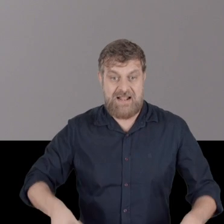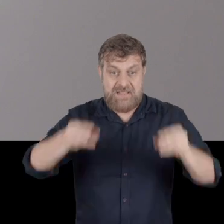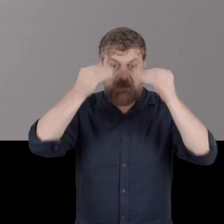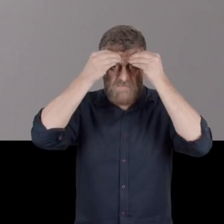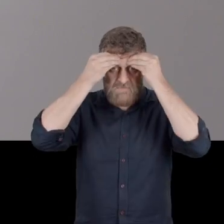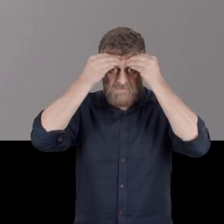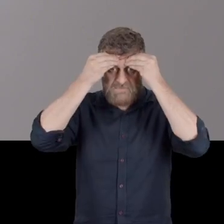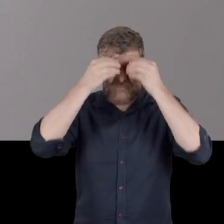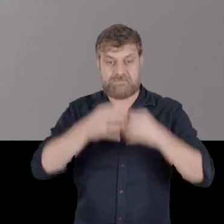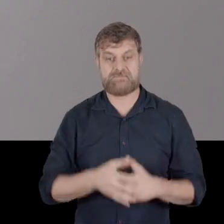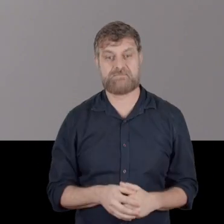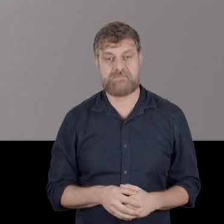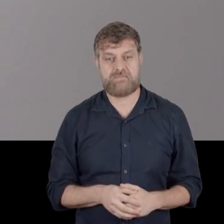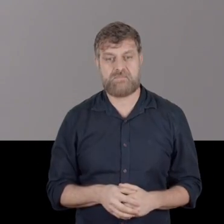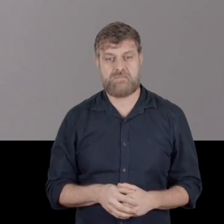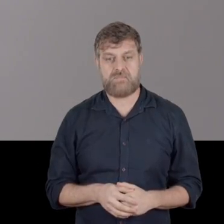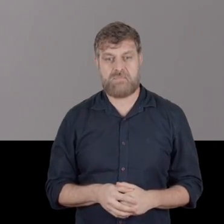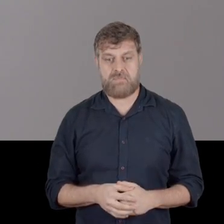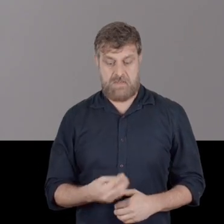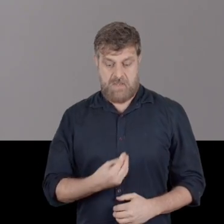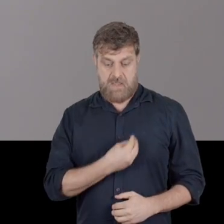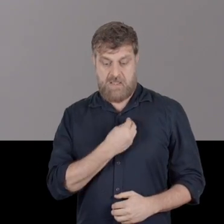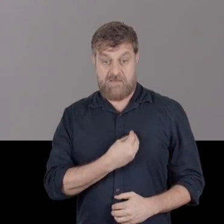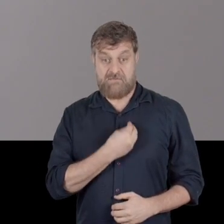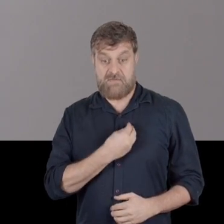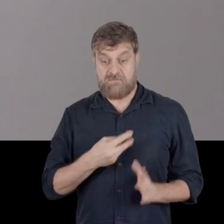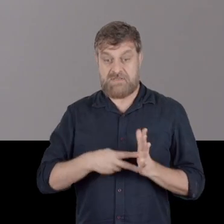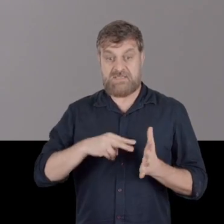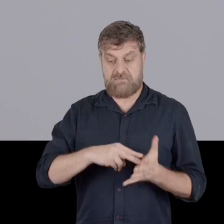Porque o vivo é aquilo que pulsa, o animal também.